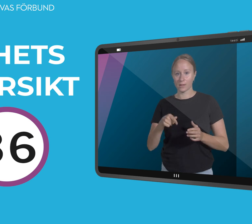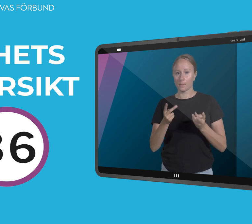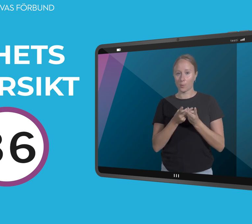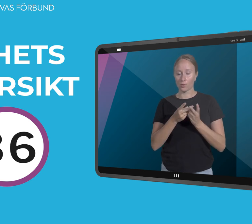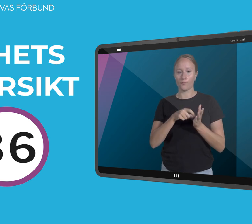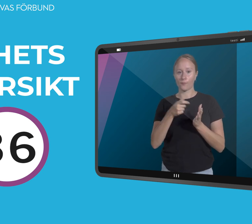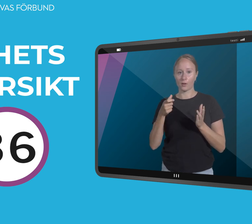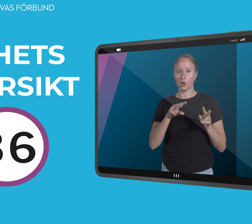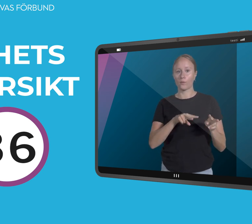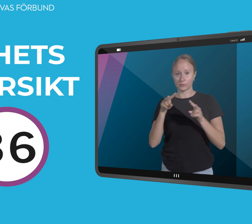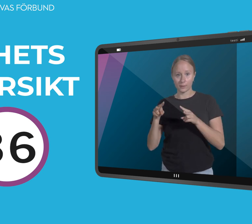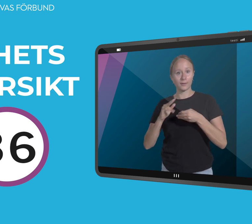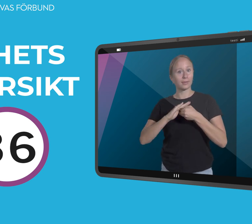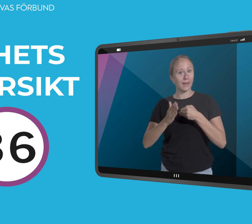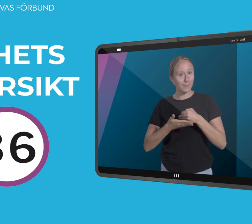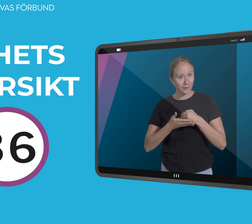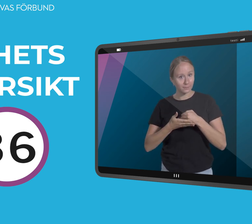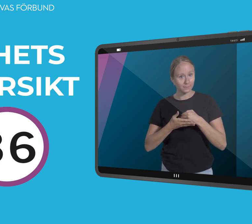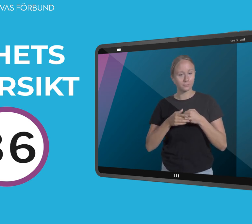Det betyder också att veckoöversikterna är tillbaka!